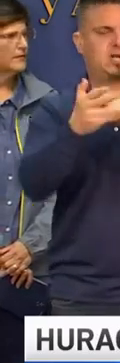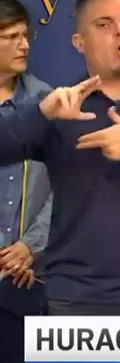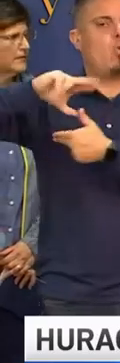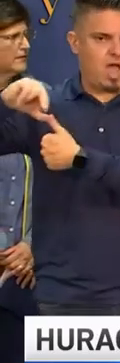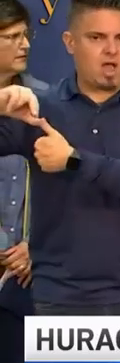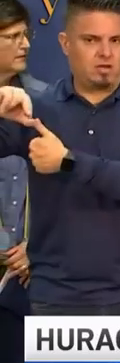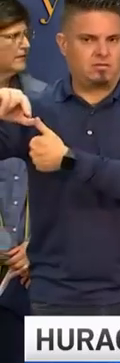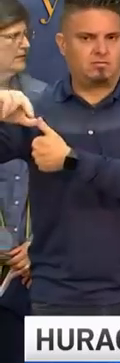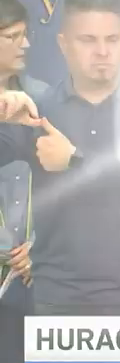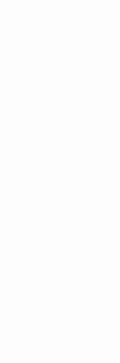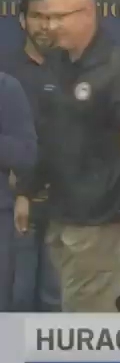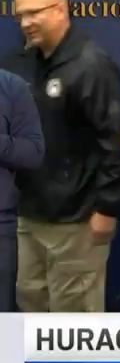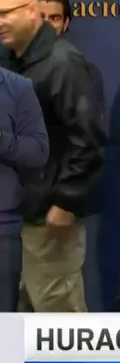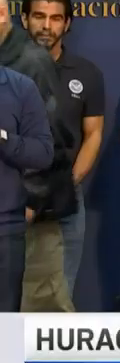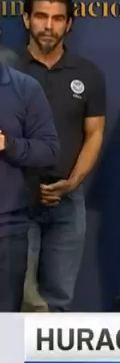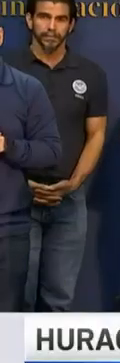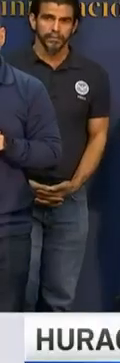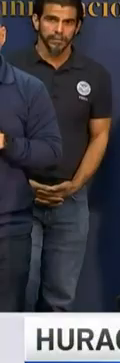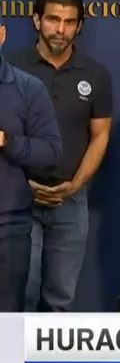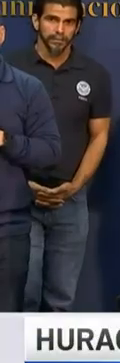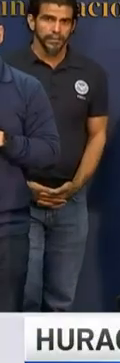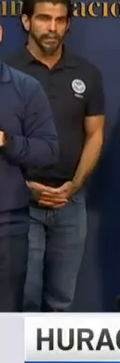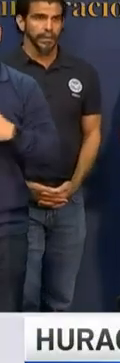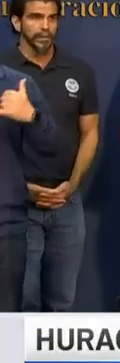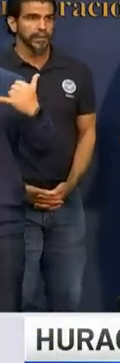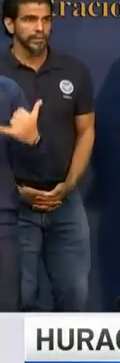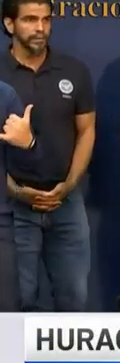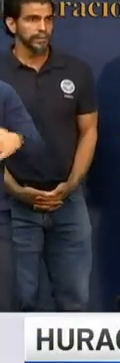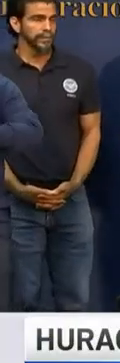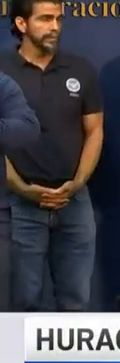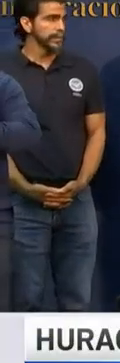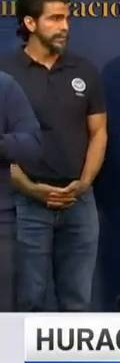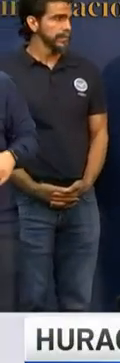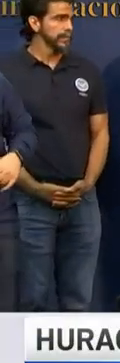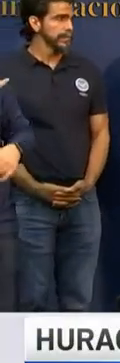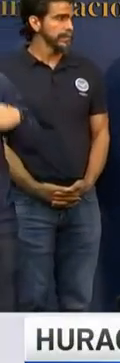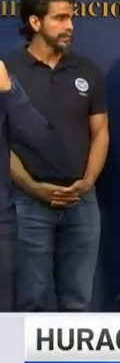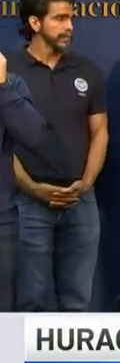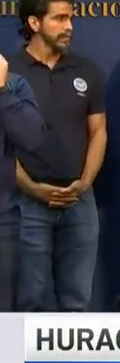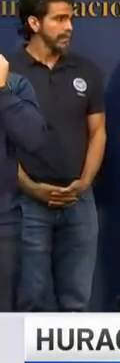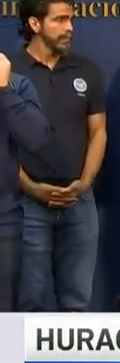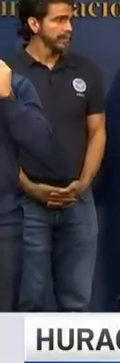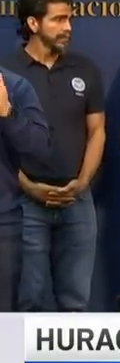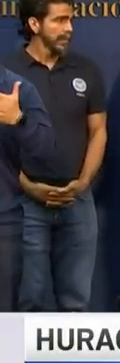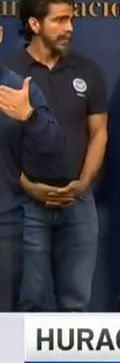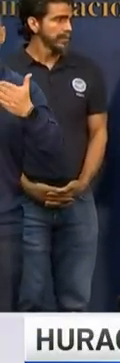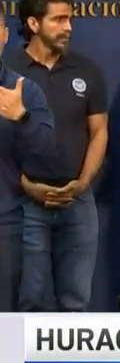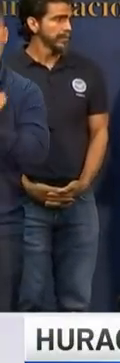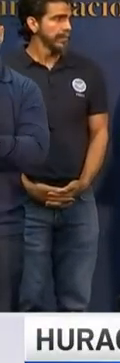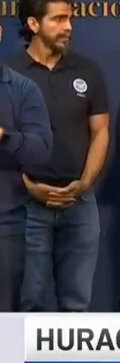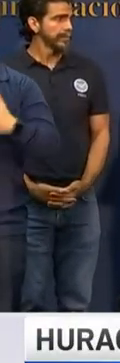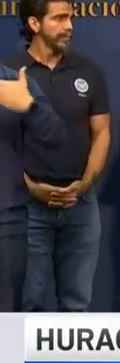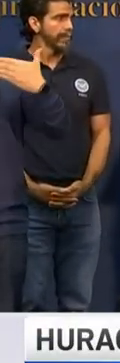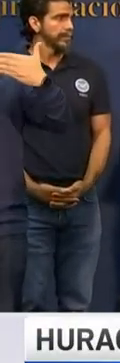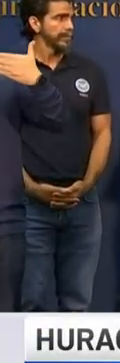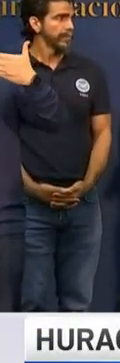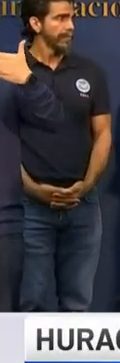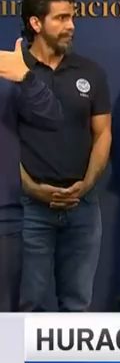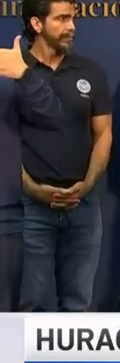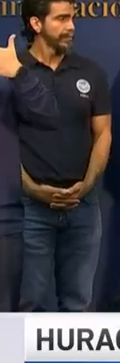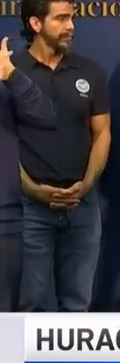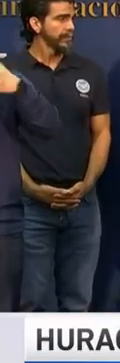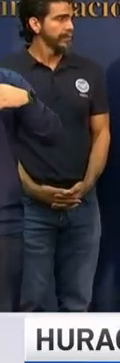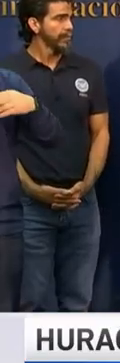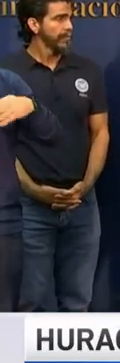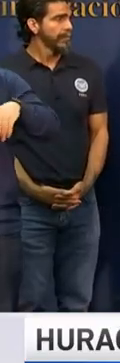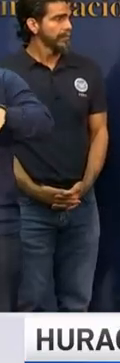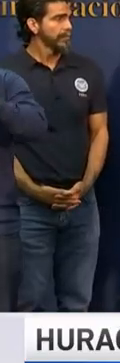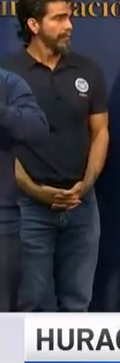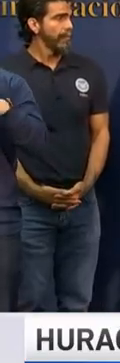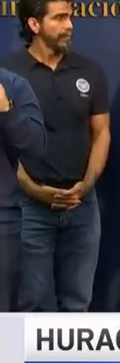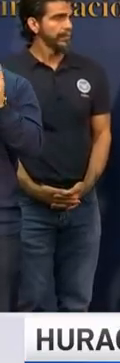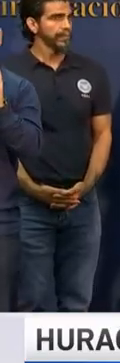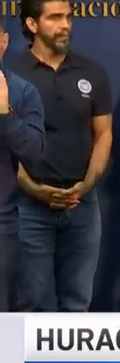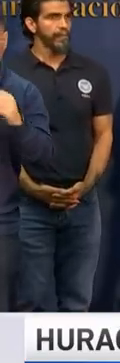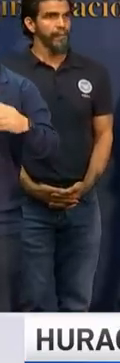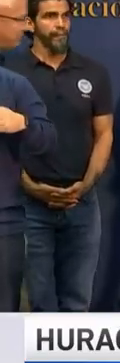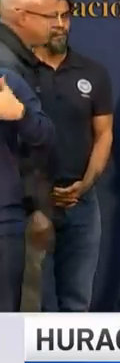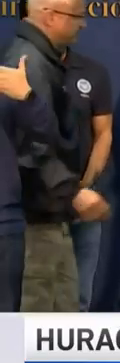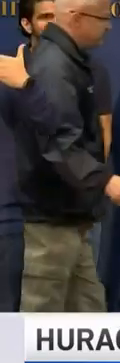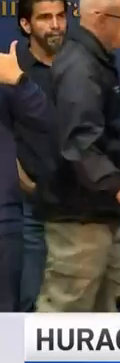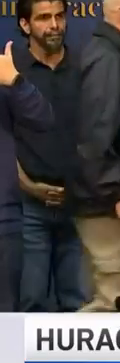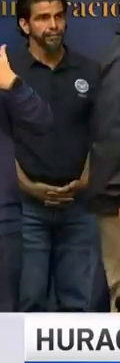SOSTENIDOS DE 75 QUE ESO MPH,